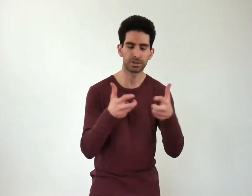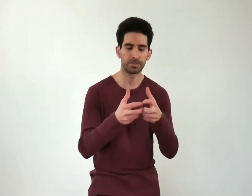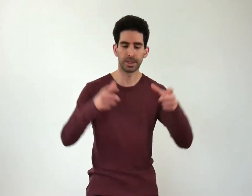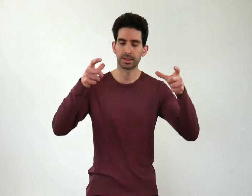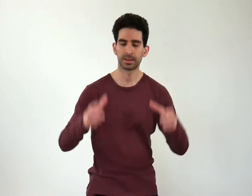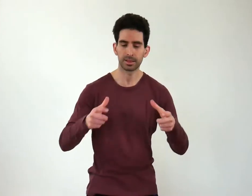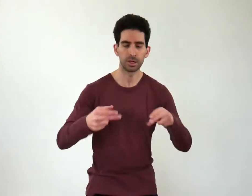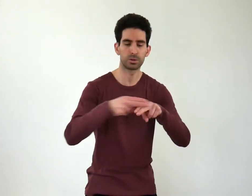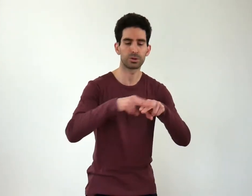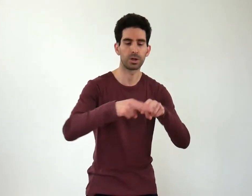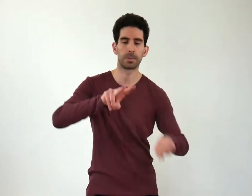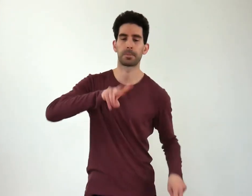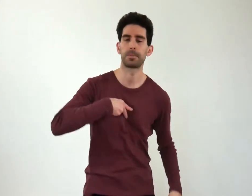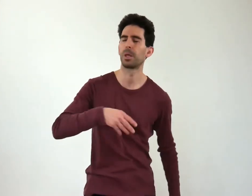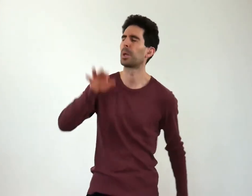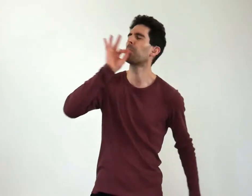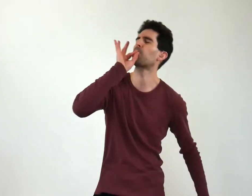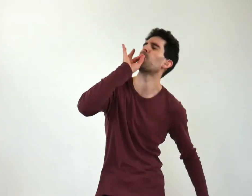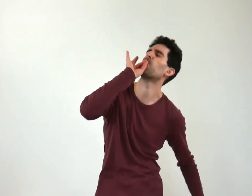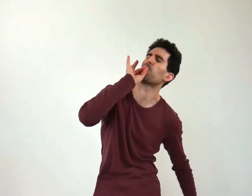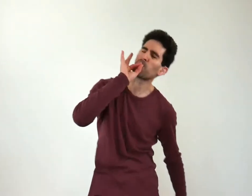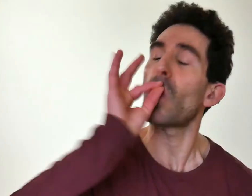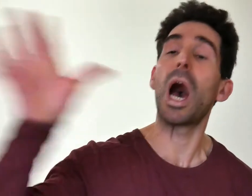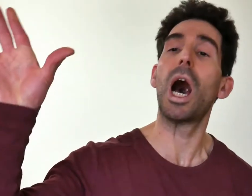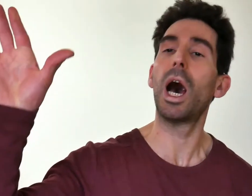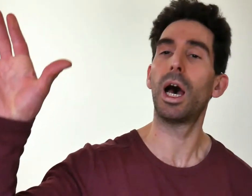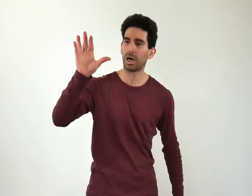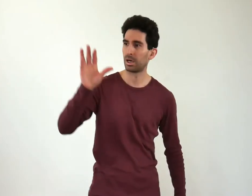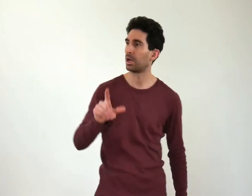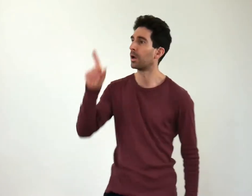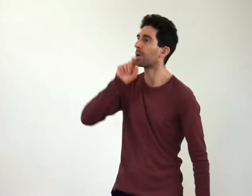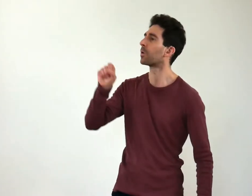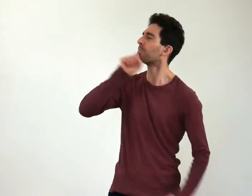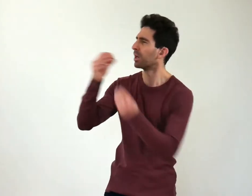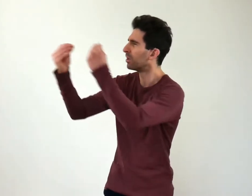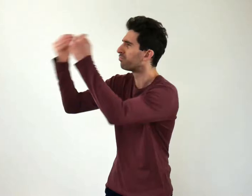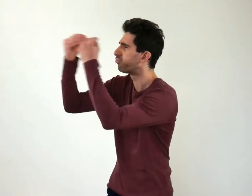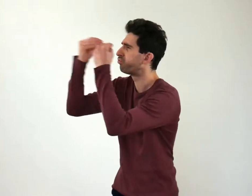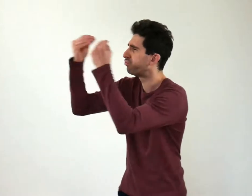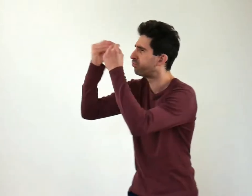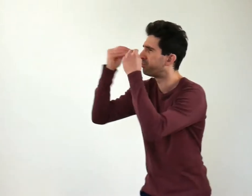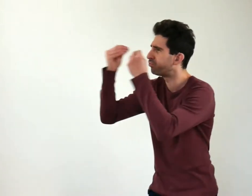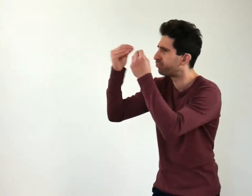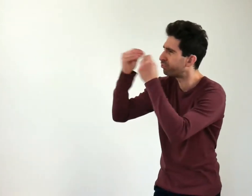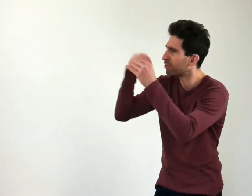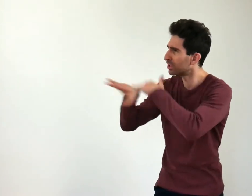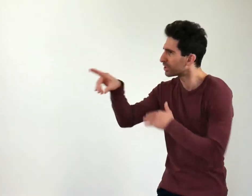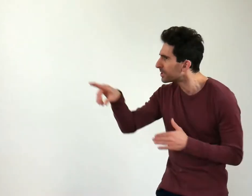Exemple de ma tarte au chocolat qui est super bonne. Ma grand-mère me l'a enseignée chez elle.